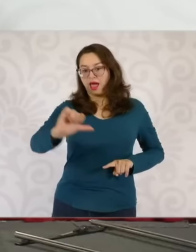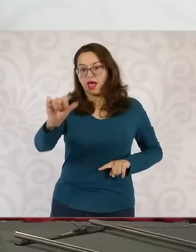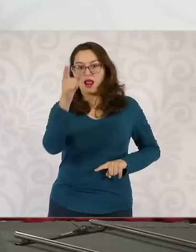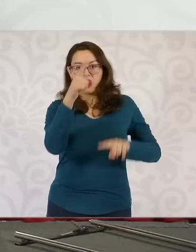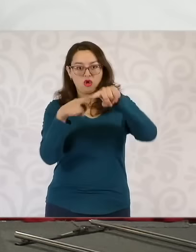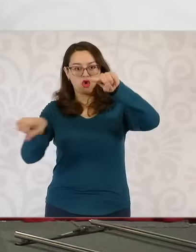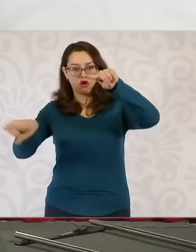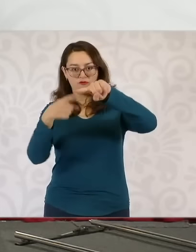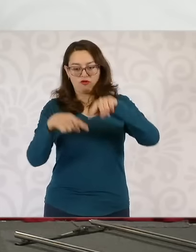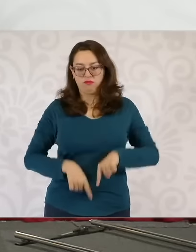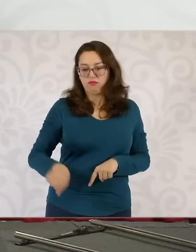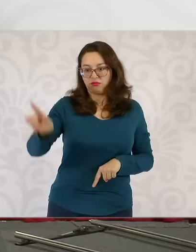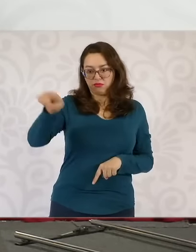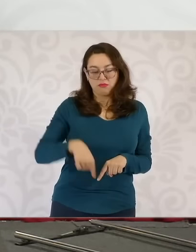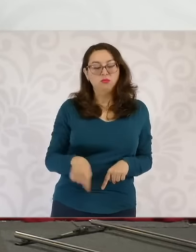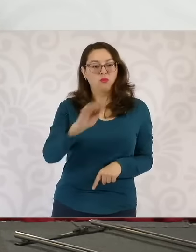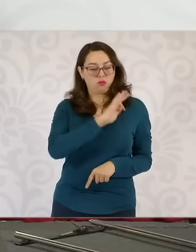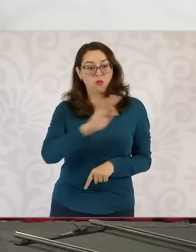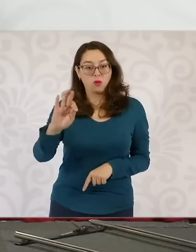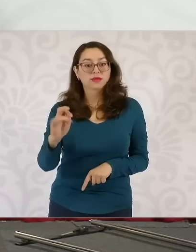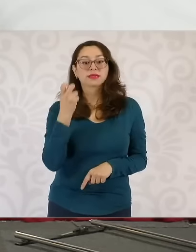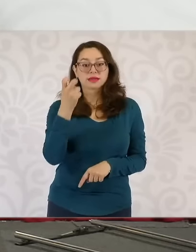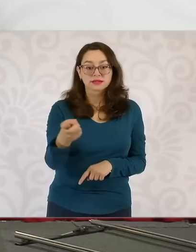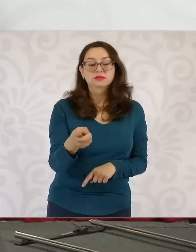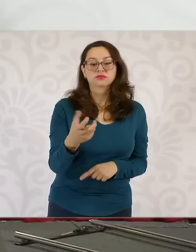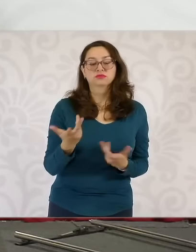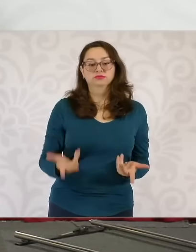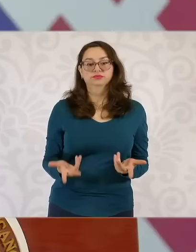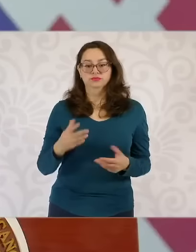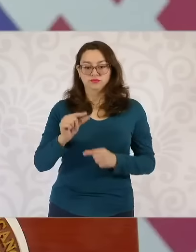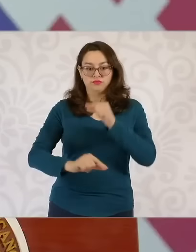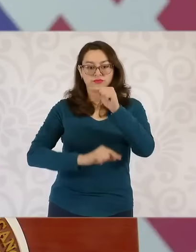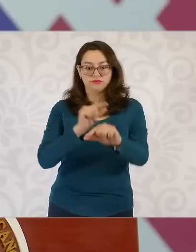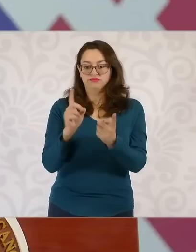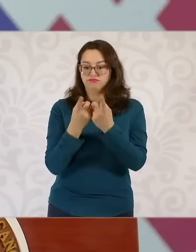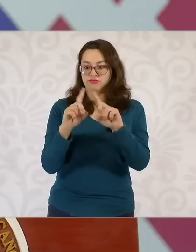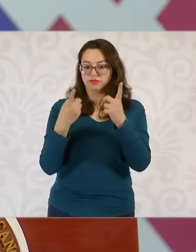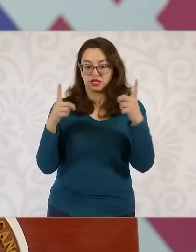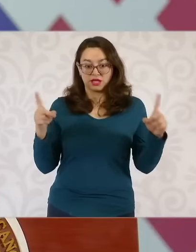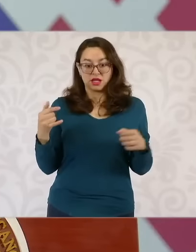los polos de desarrollo y en general el correo interociénico de Ismaepe el vicealmirante